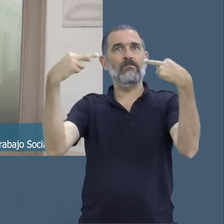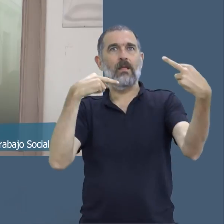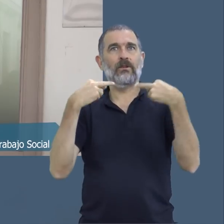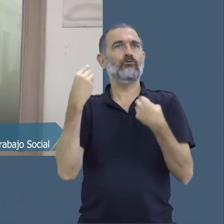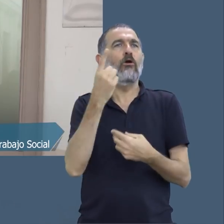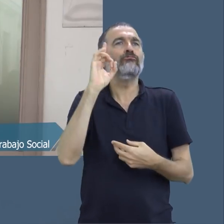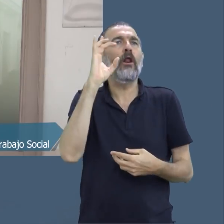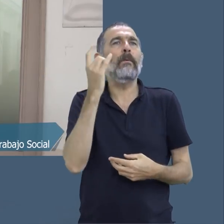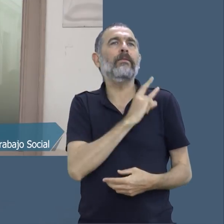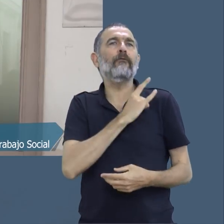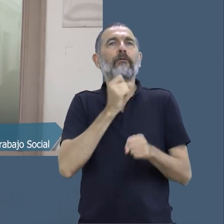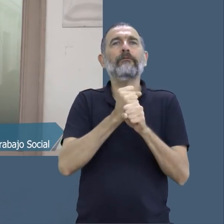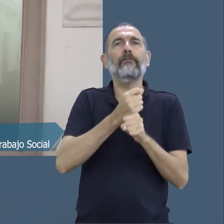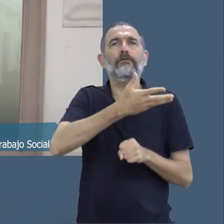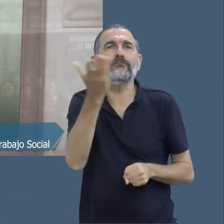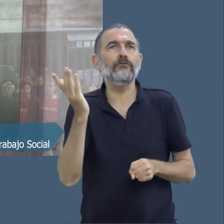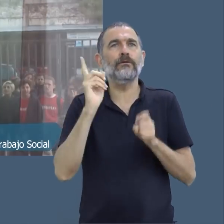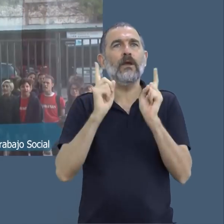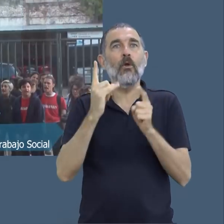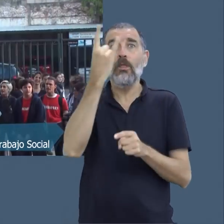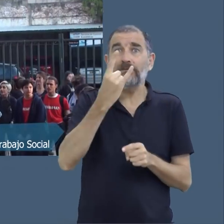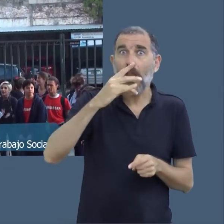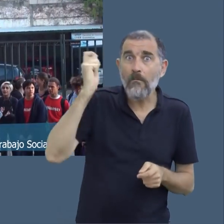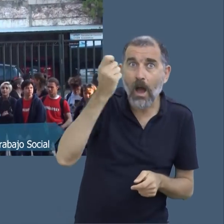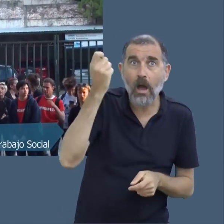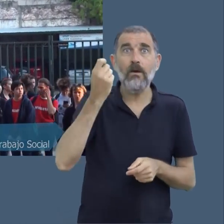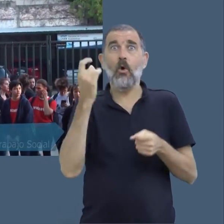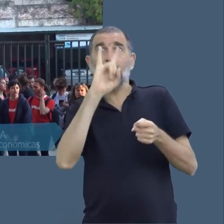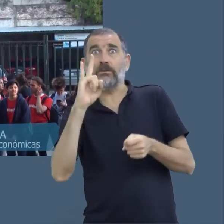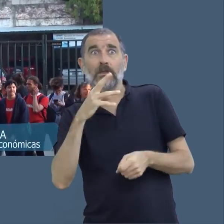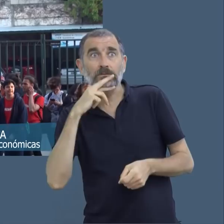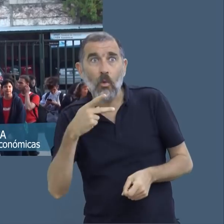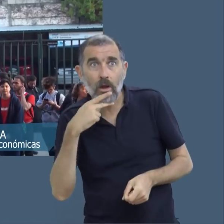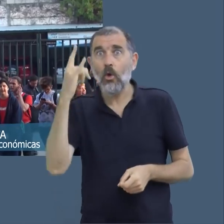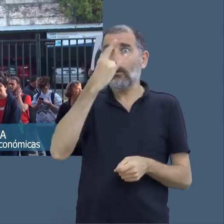Social, y la de Educación que estamos tomando, las facultades, sino que también las otras